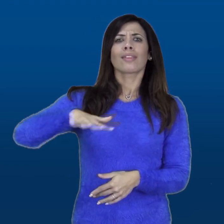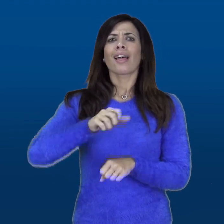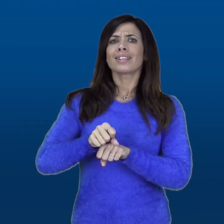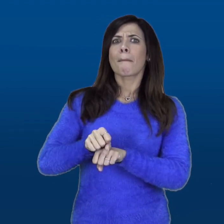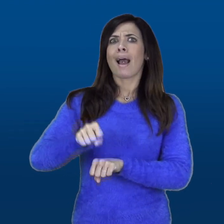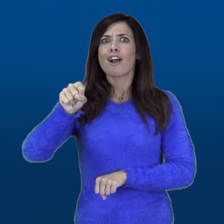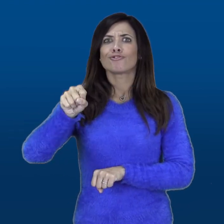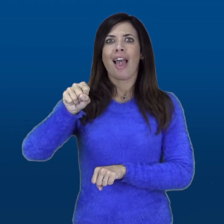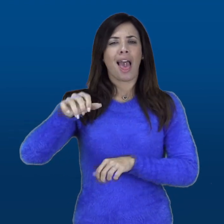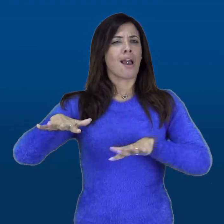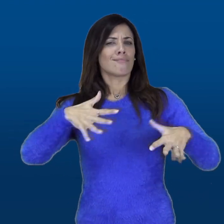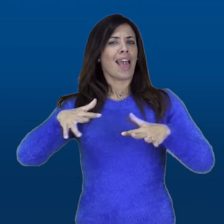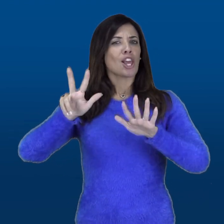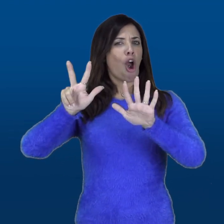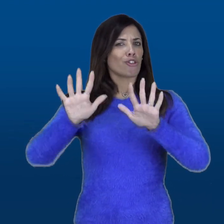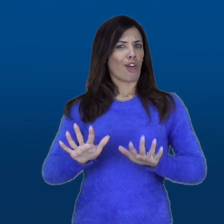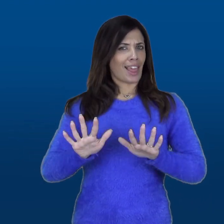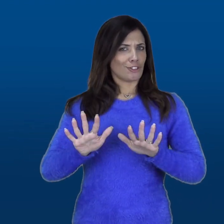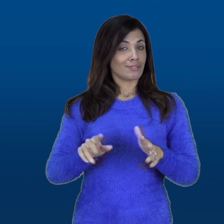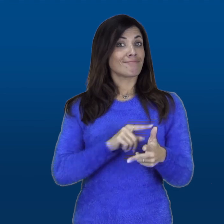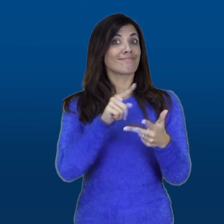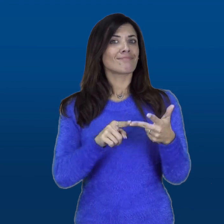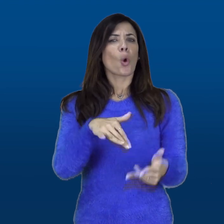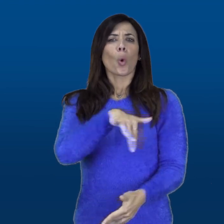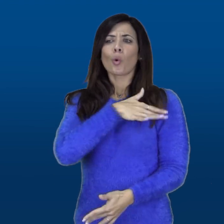oppure a studenti che abbiano ottenuto la media di 8/10 agli scrutini finali